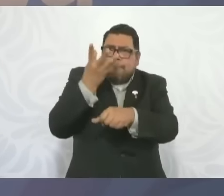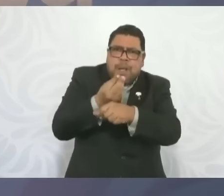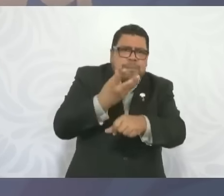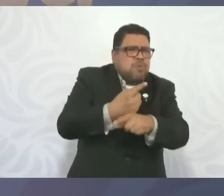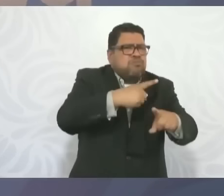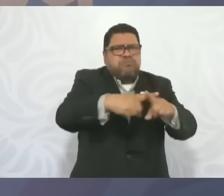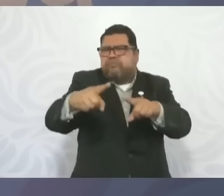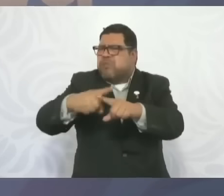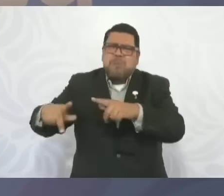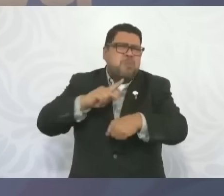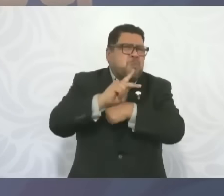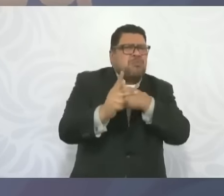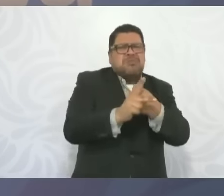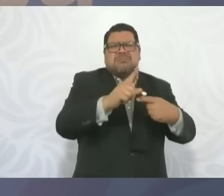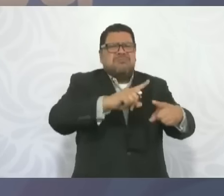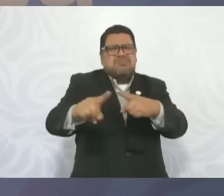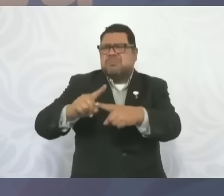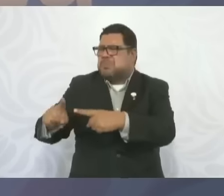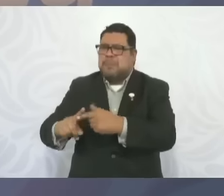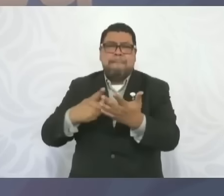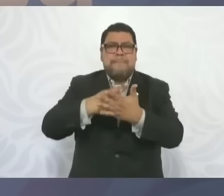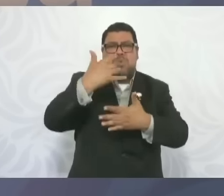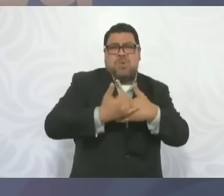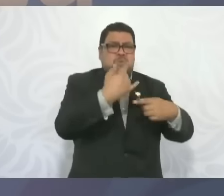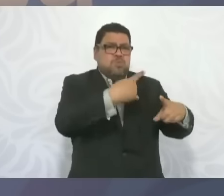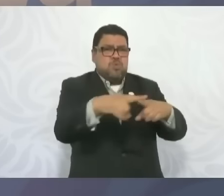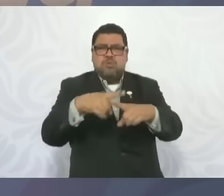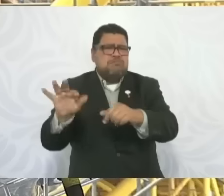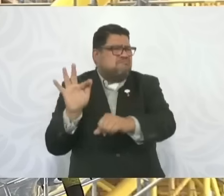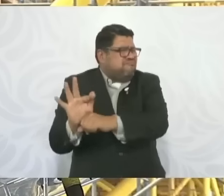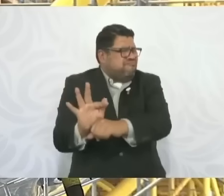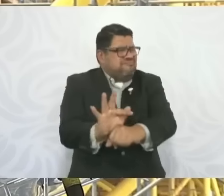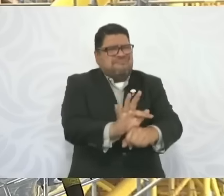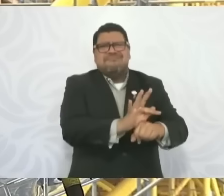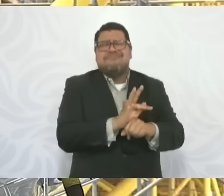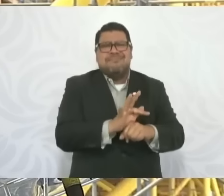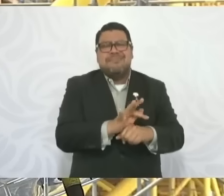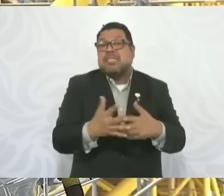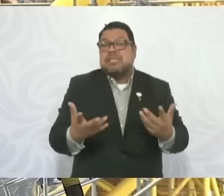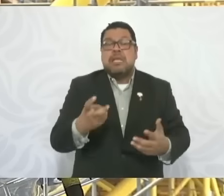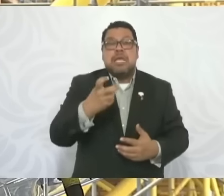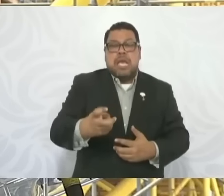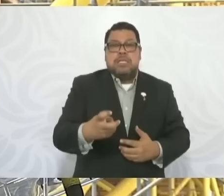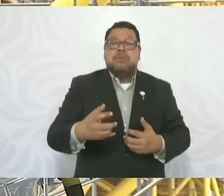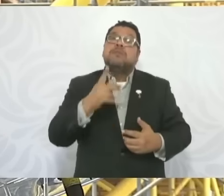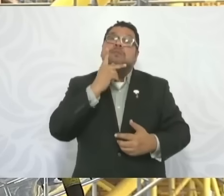transformaron la vida de millones de mexicanas y mexicanos. Gracias a la industria petrolera,